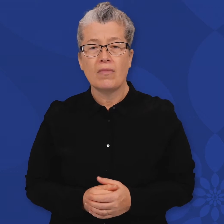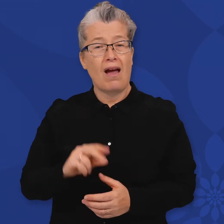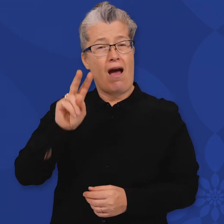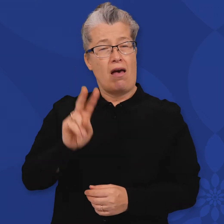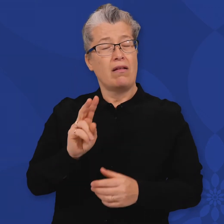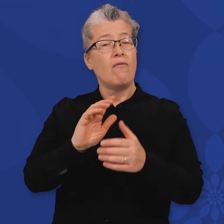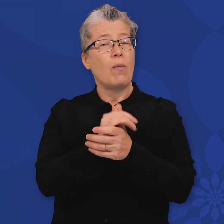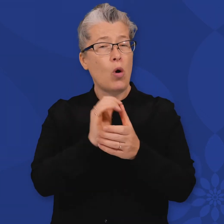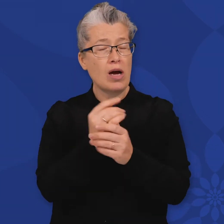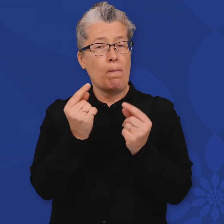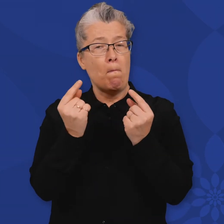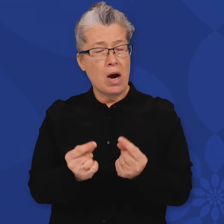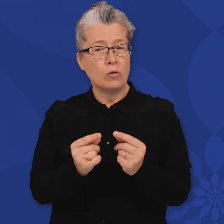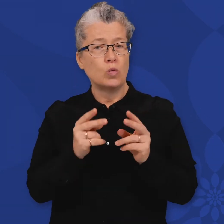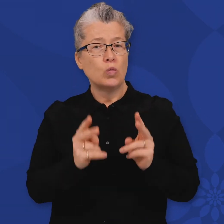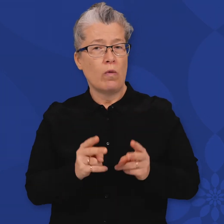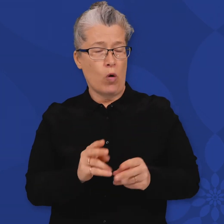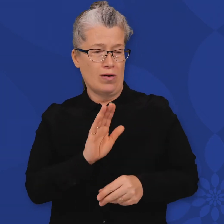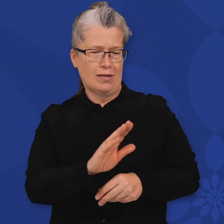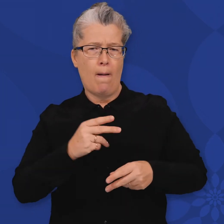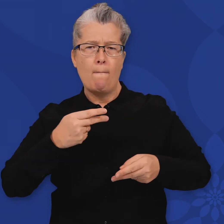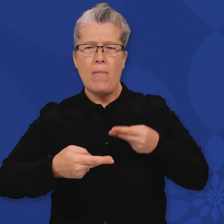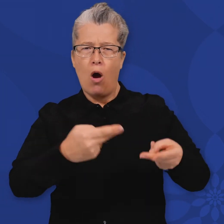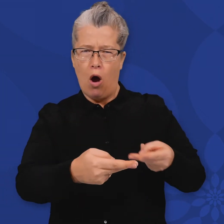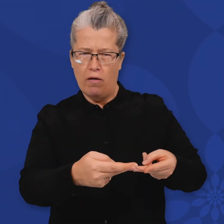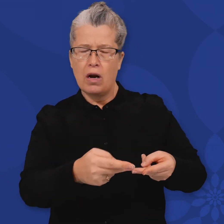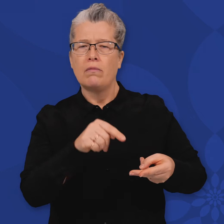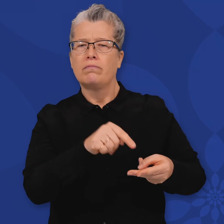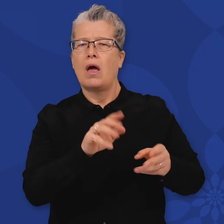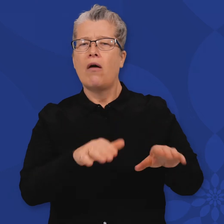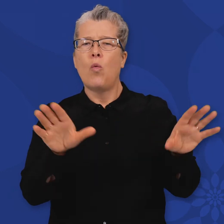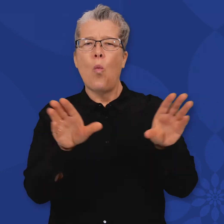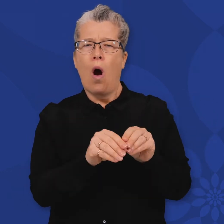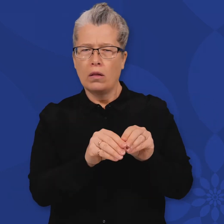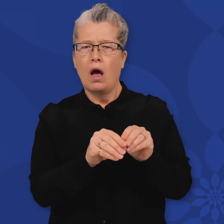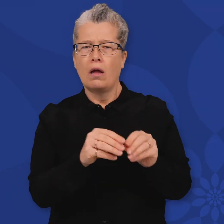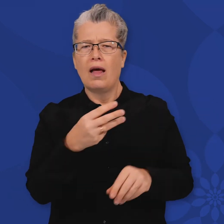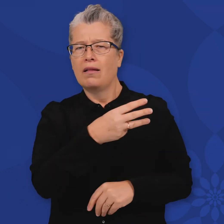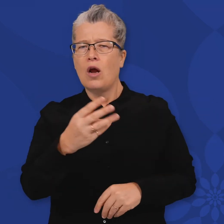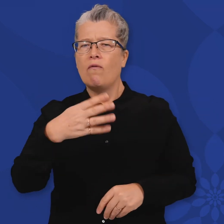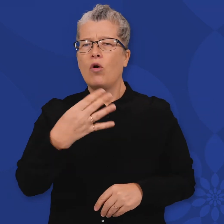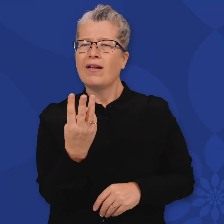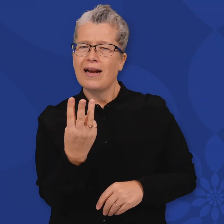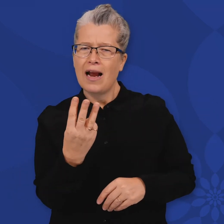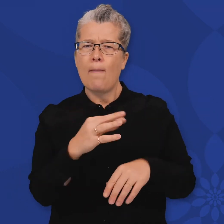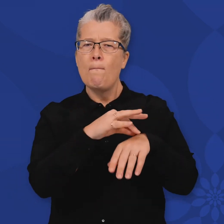Den 2 februari vårdades sammanlagt 343 patienter på bäddavdelningar inom -